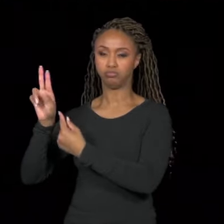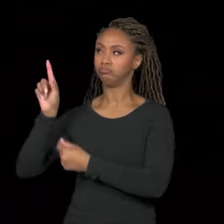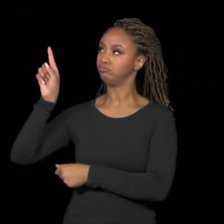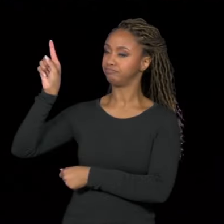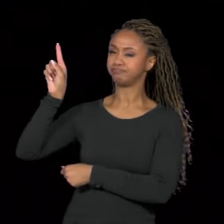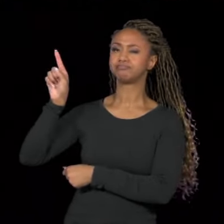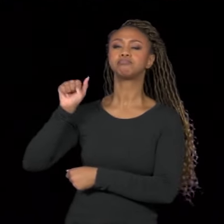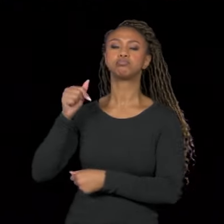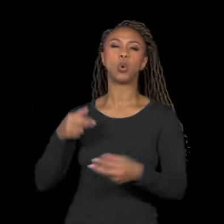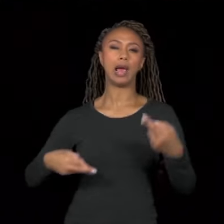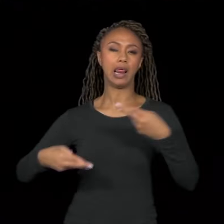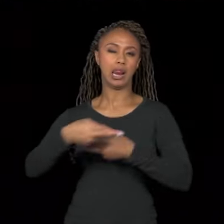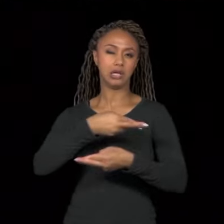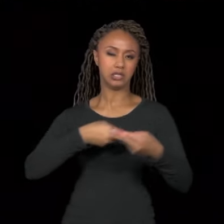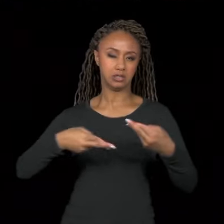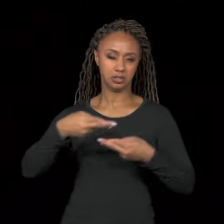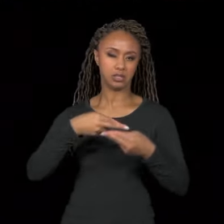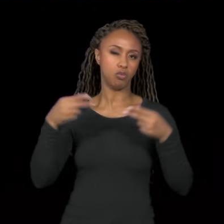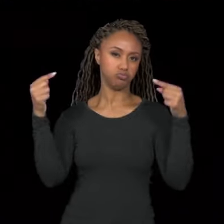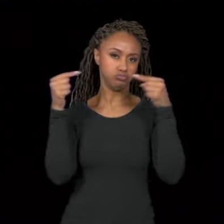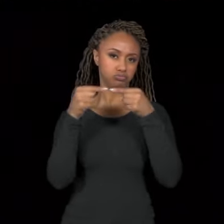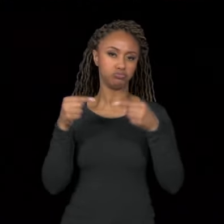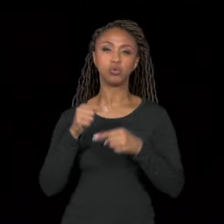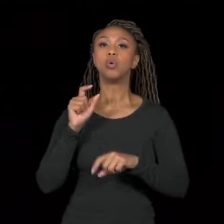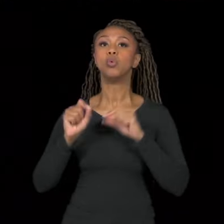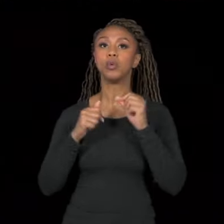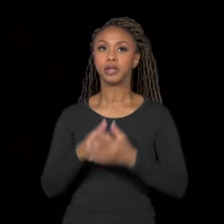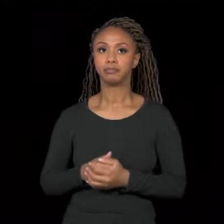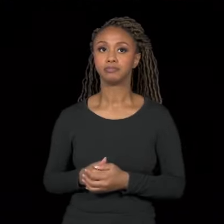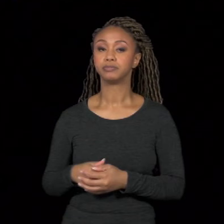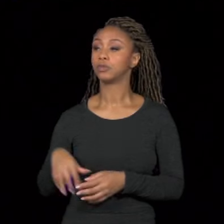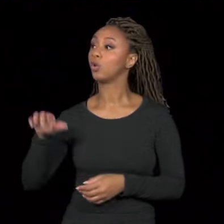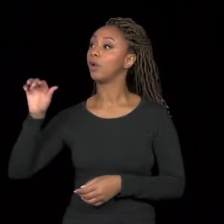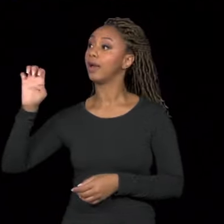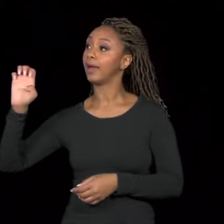QUE A ENTIDADE 2, OU SEJA, O FUNCIONÁRIO 2 AQUI,